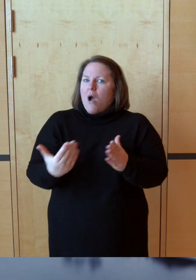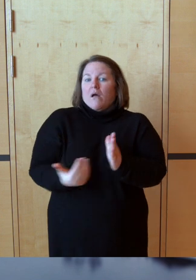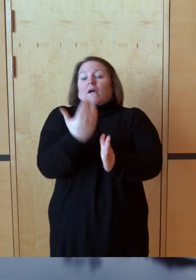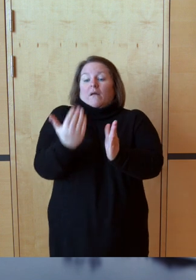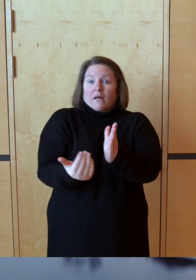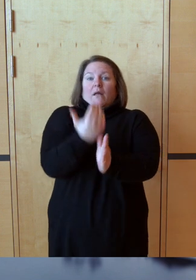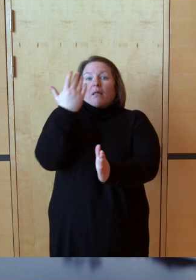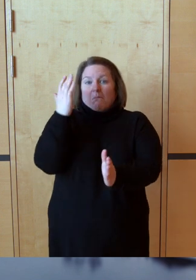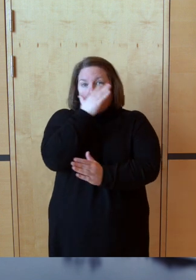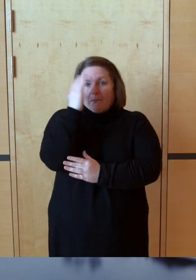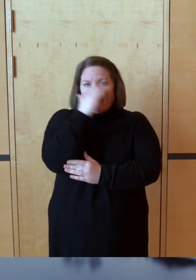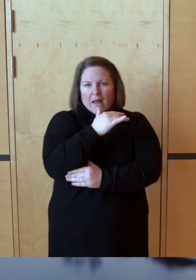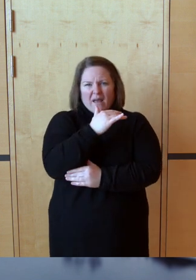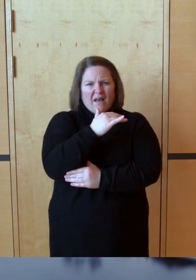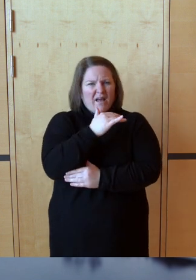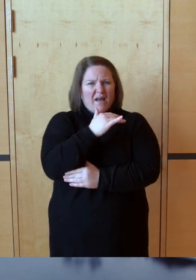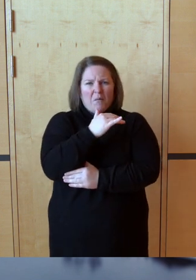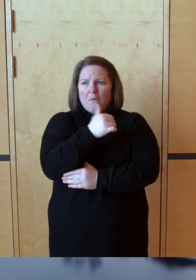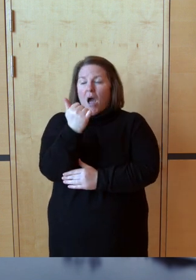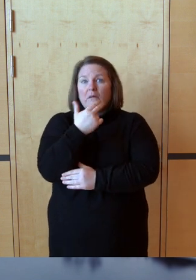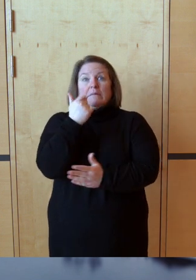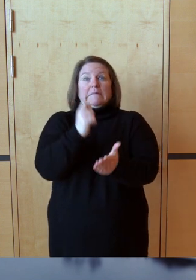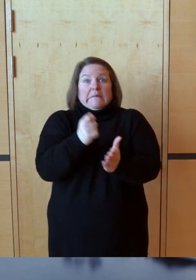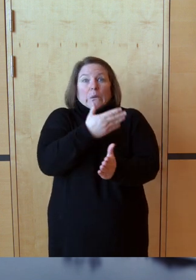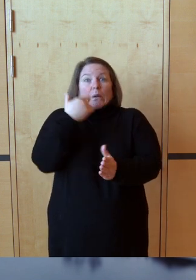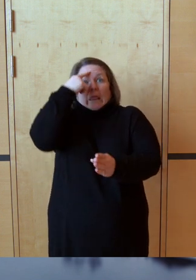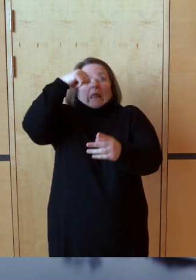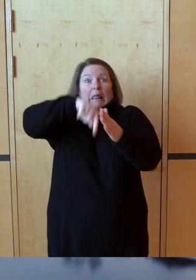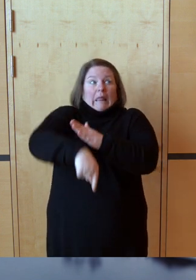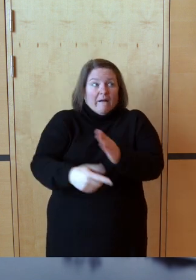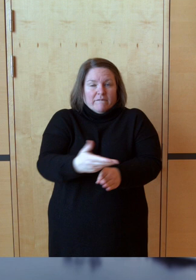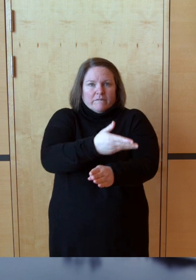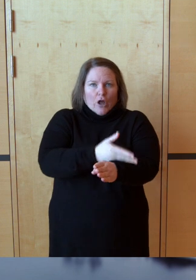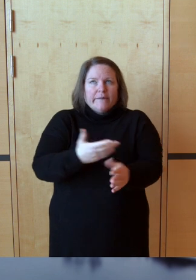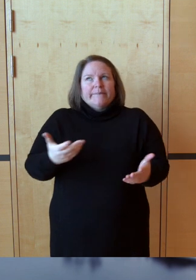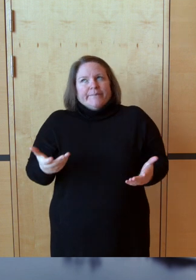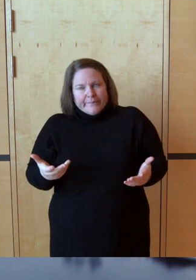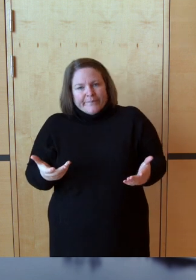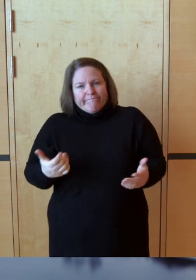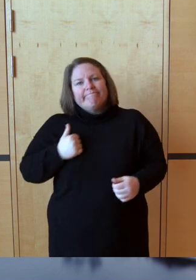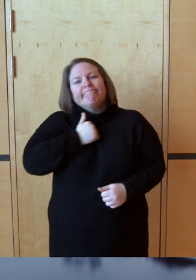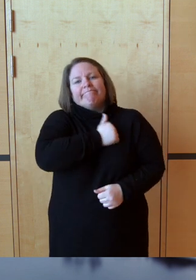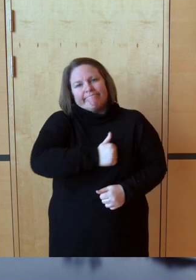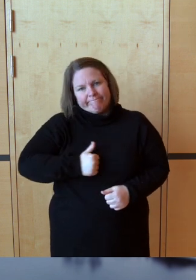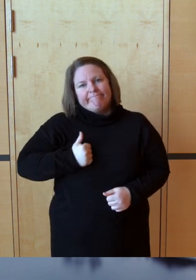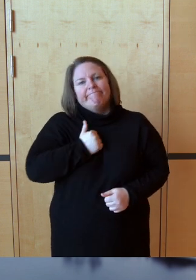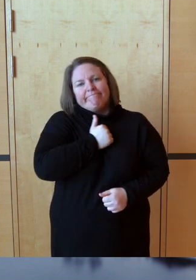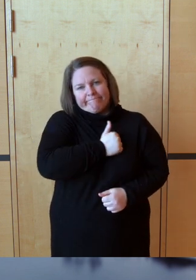Och det var är Ola genomtänkta beslut som har tagits Runt det här och det är väldigt beklagligt hur det har gått till